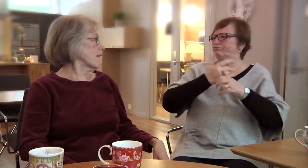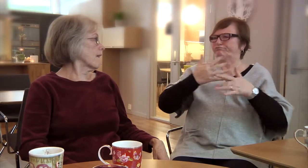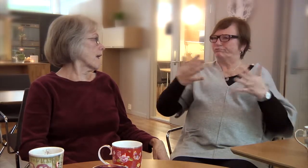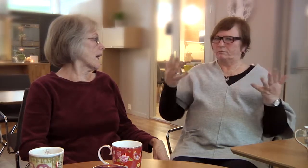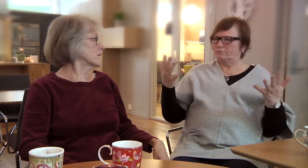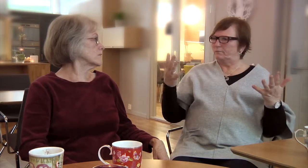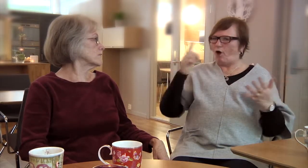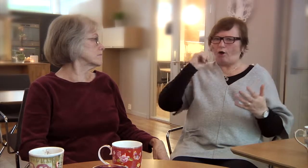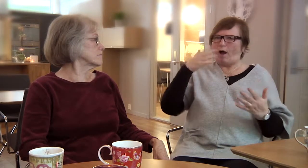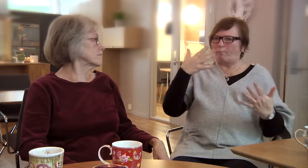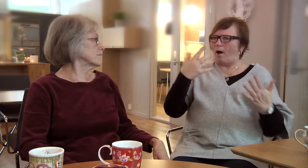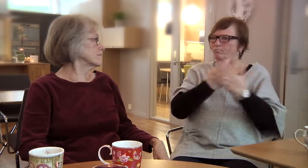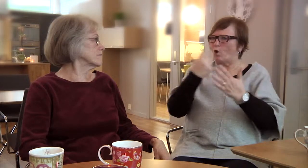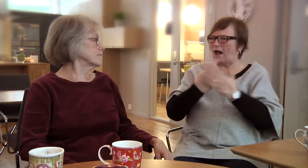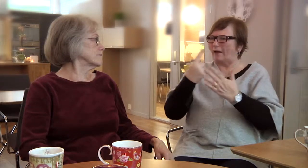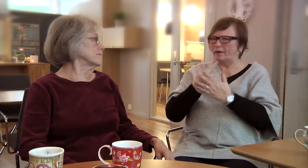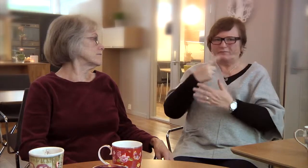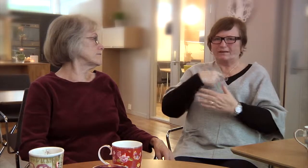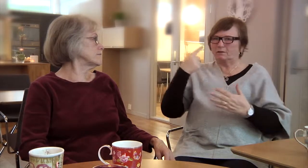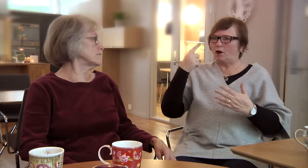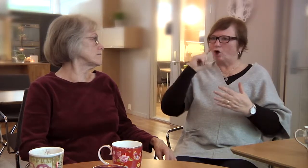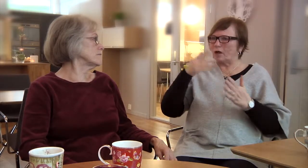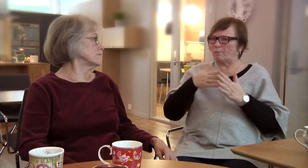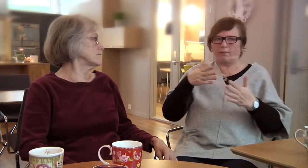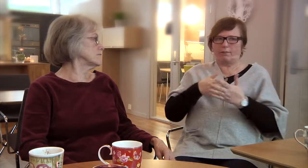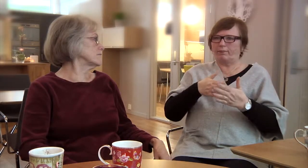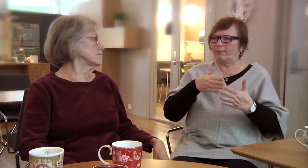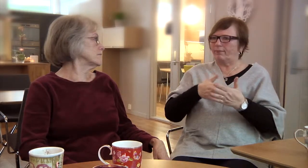Vi som er hørselshemmet har ikke like lett tilgang.